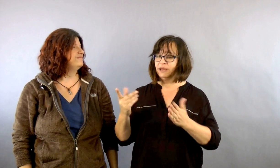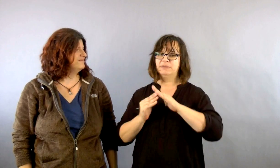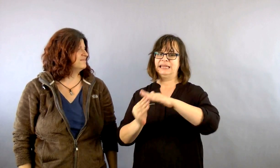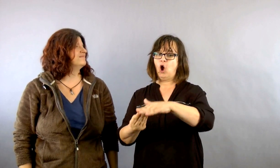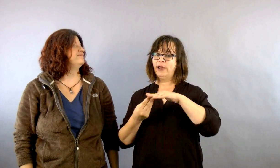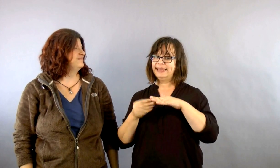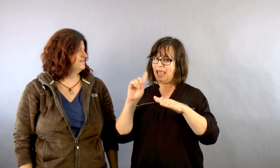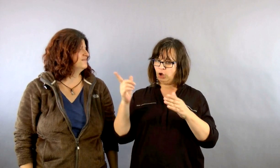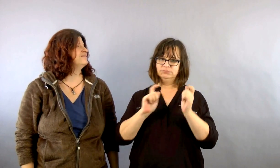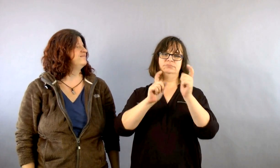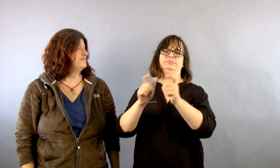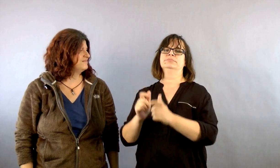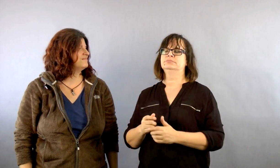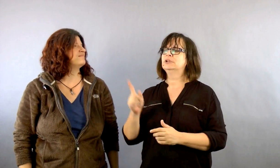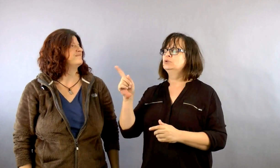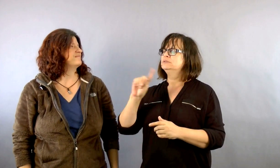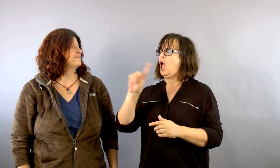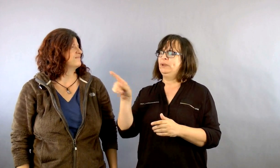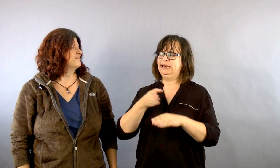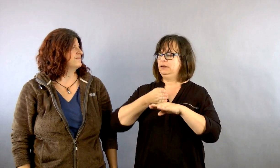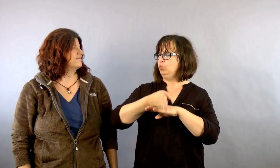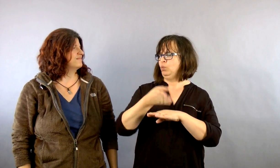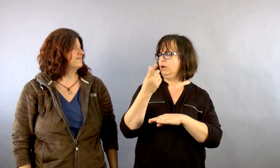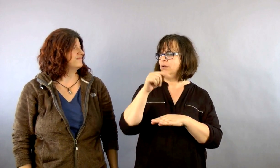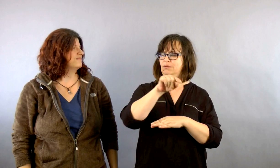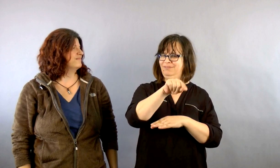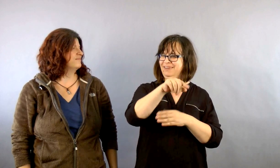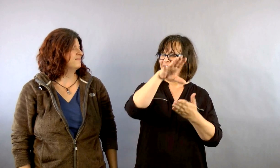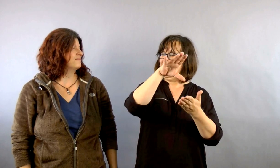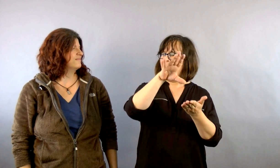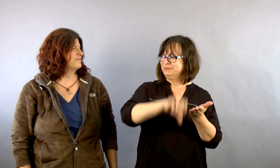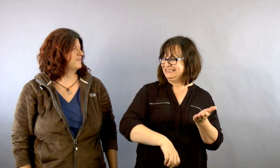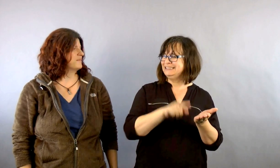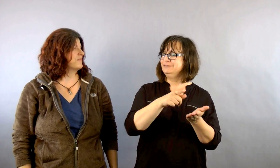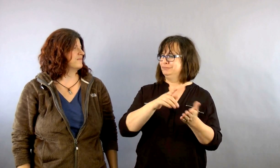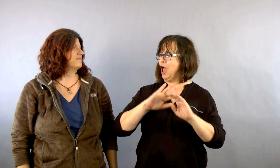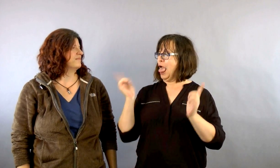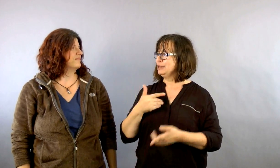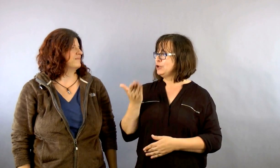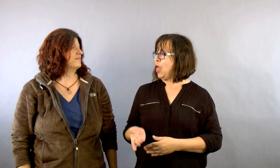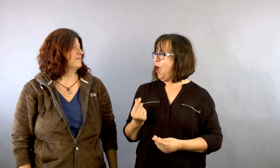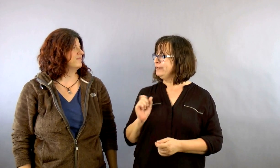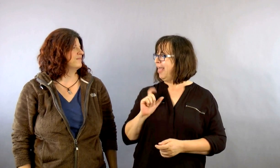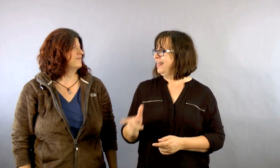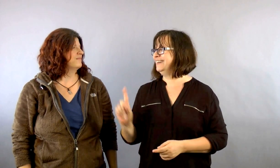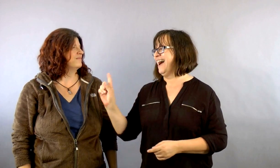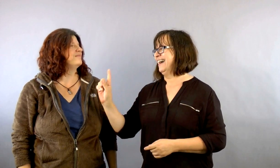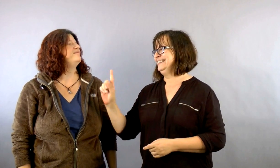Aber auch der Lohn für Katecheten, Diakone, ... Aber nicht nur die Löhne werden davon bezahlt,